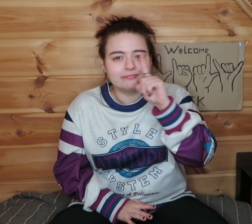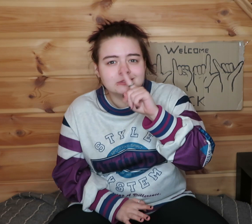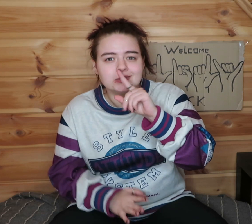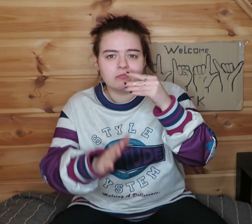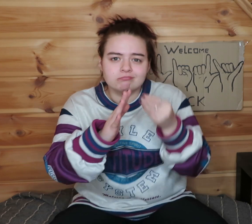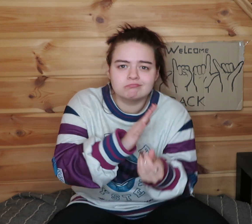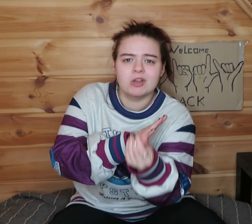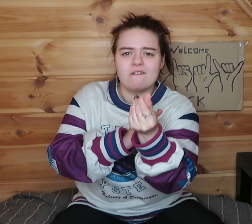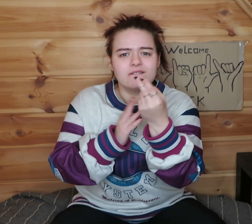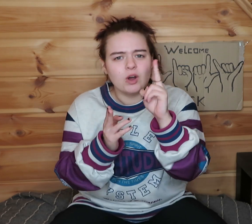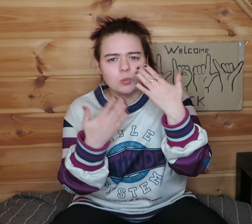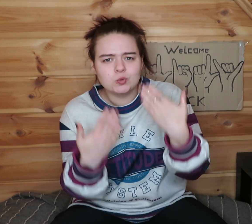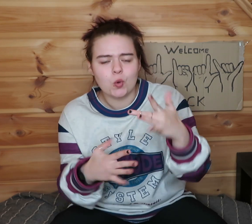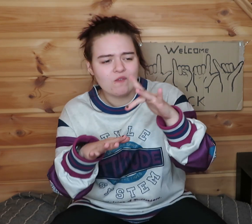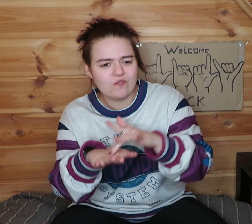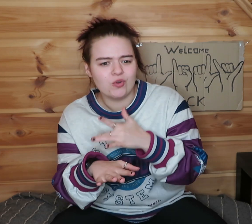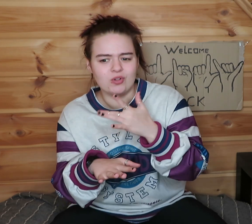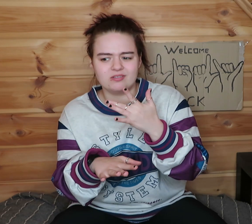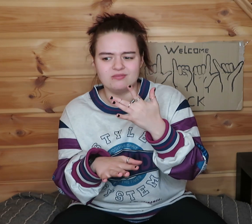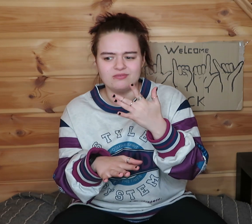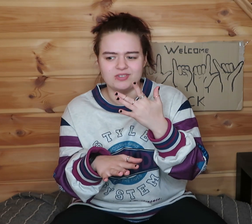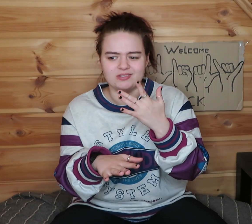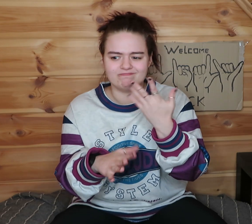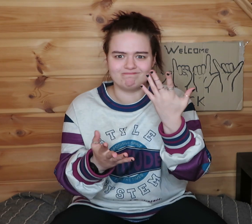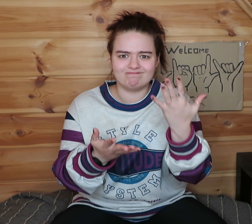Ich habe probiert mich in diese Leute hinein zu fühlen, warum sie so denken.